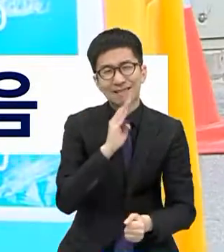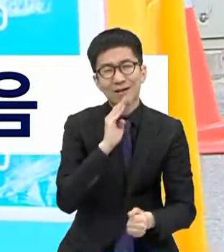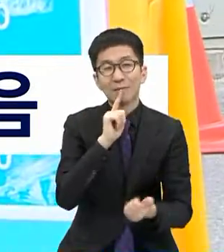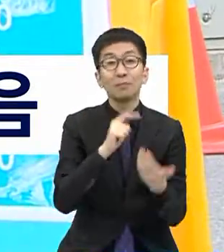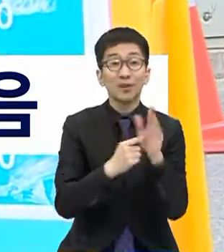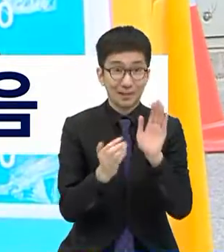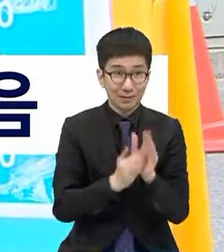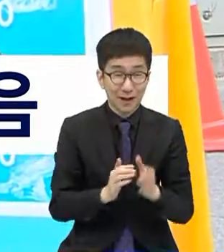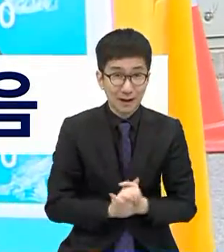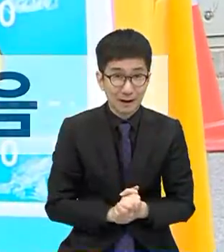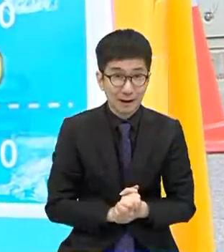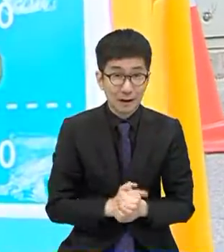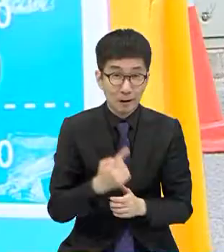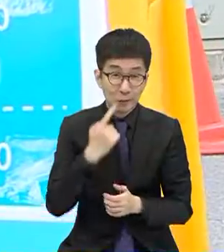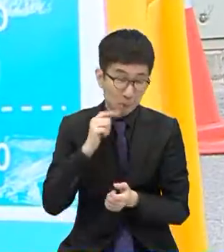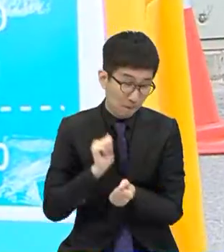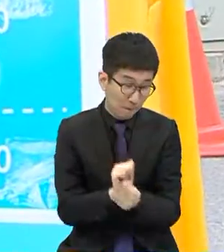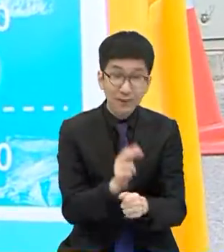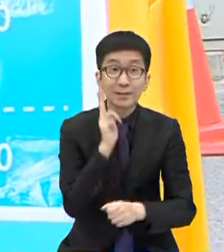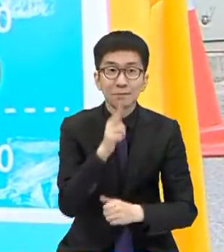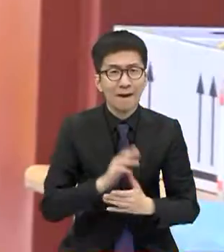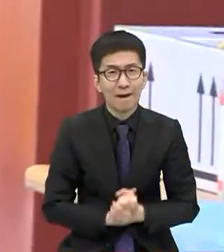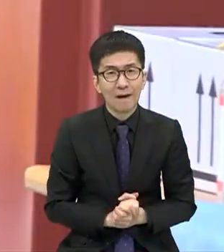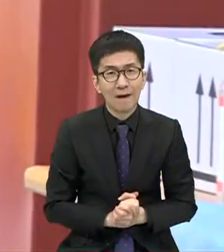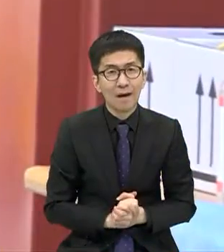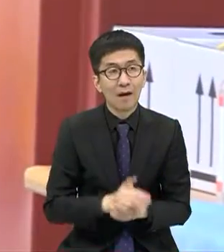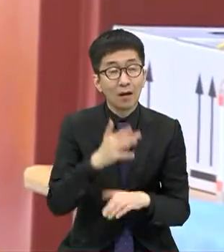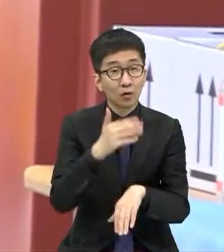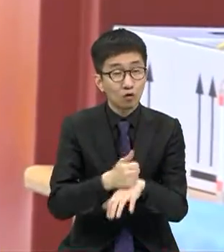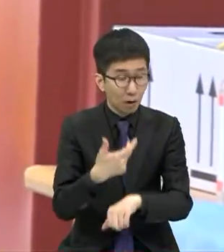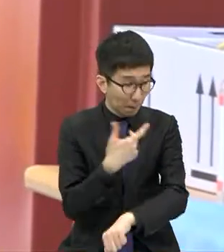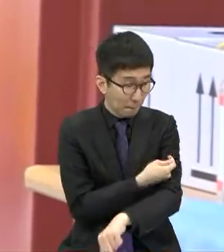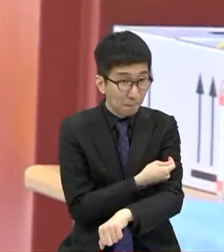감염력 높은 델타 변이가 늘면서 접종 완료 후 확진되는 돌파 감염도 크게 늘고